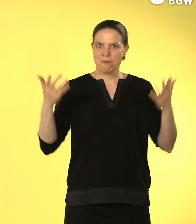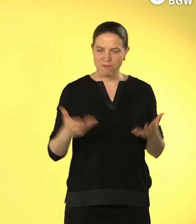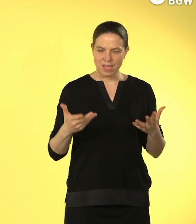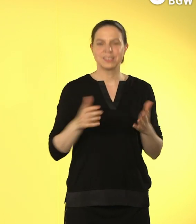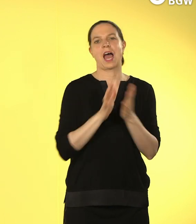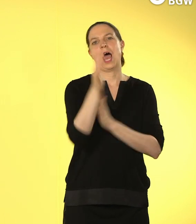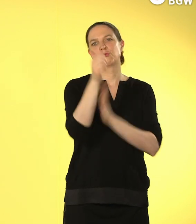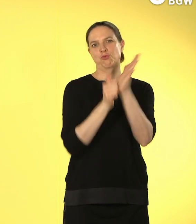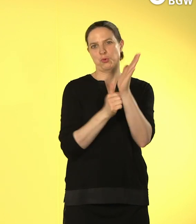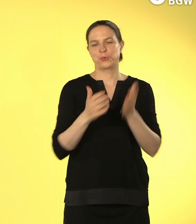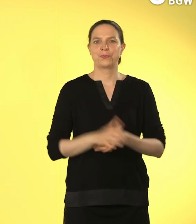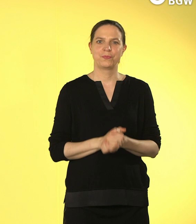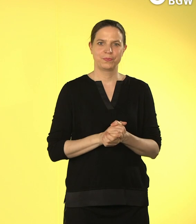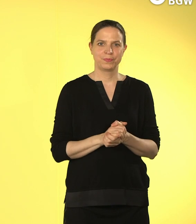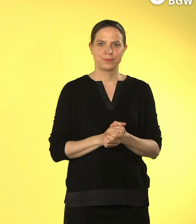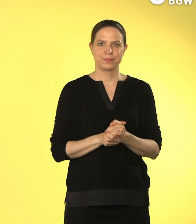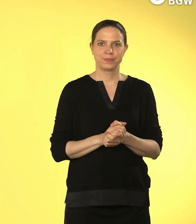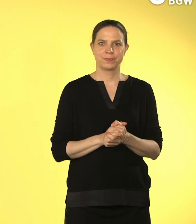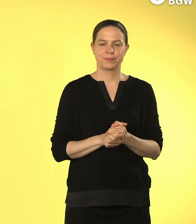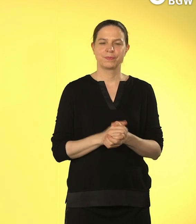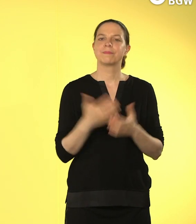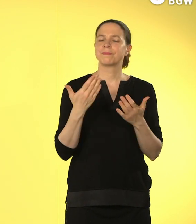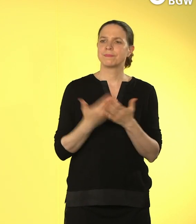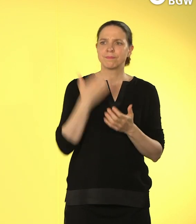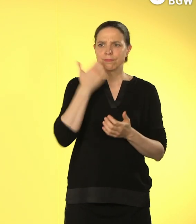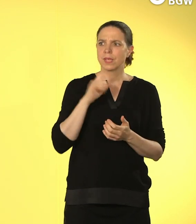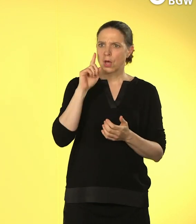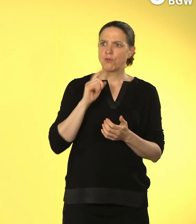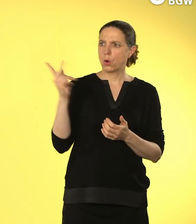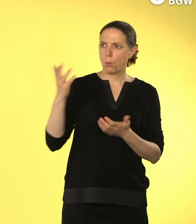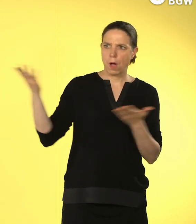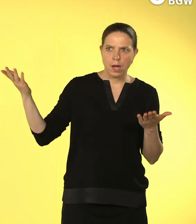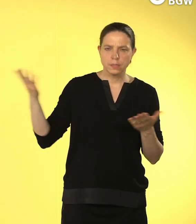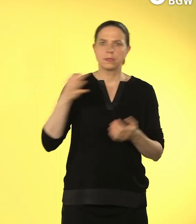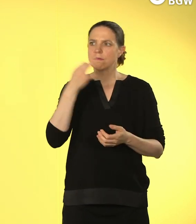Ich gebe die Frage an Frau Cowan, bevor wir starten.